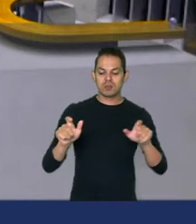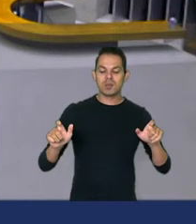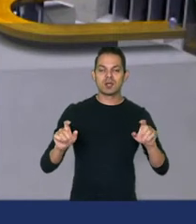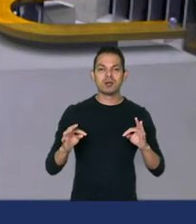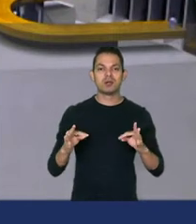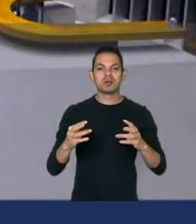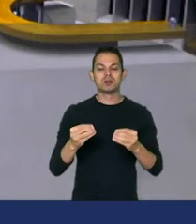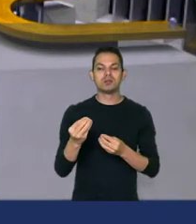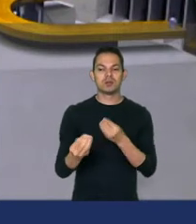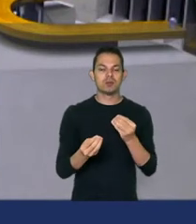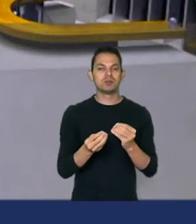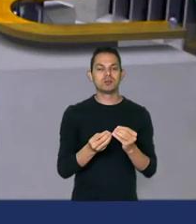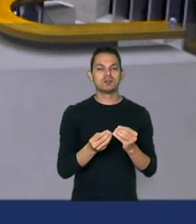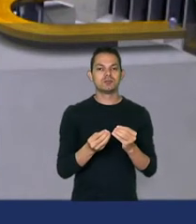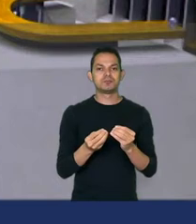CARRERAS, PSB DE PERNAMBUCO. NESTE MOMENTO OS DEPUTADOS